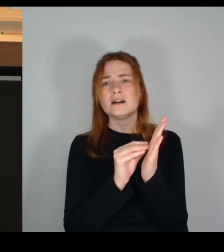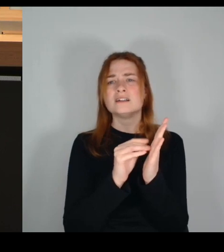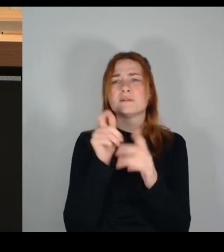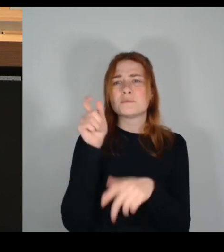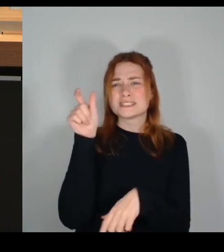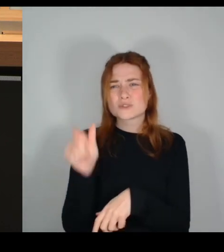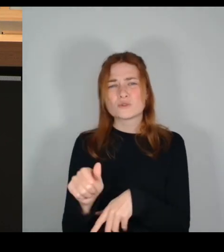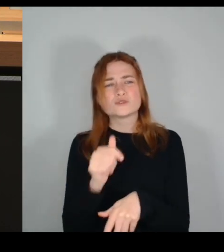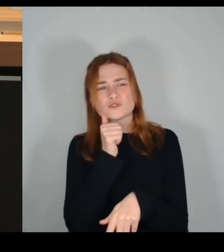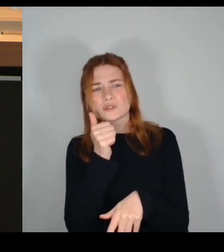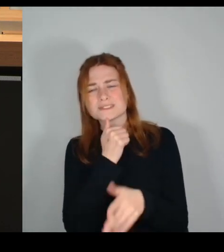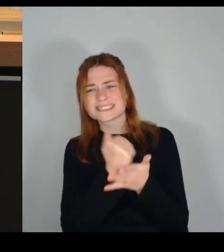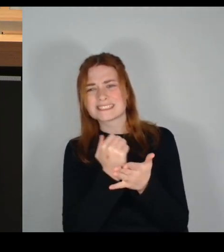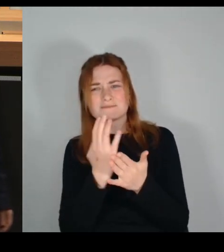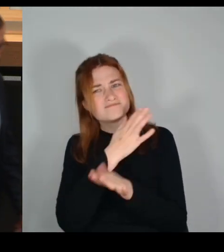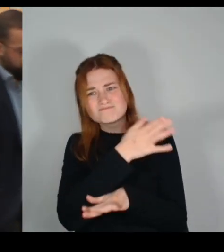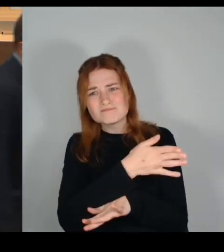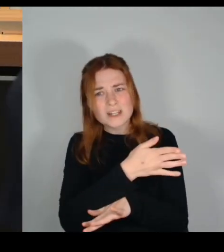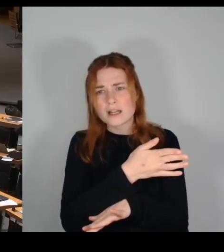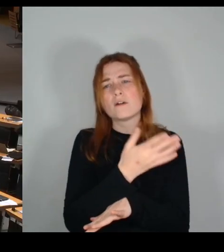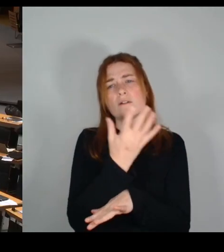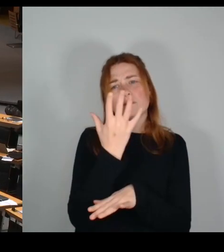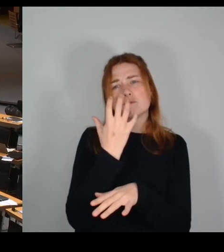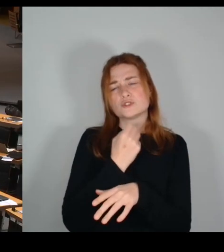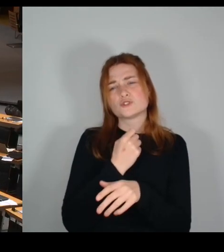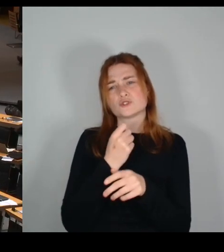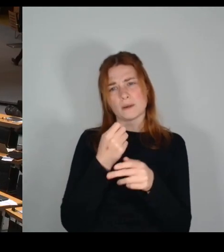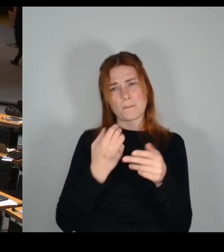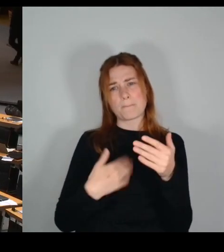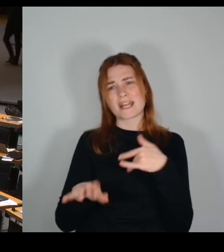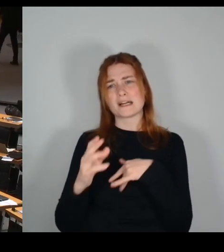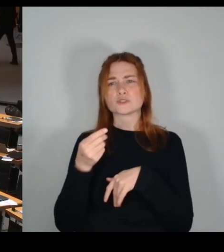Danke schön Vielen Dank, Herr Kollege.